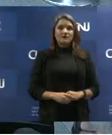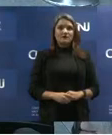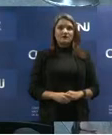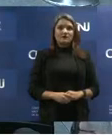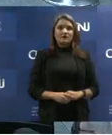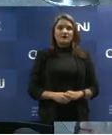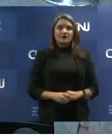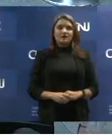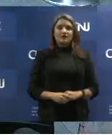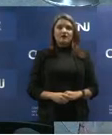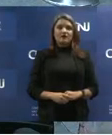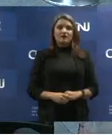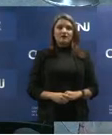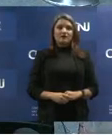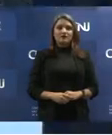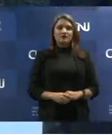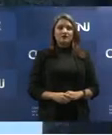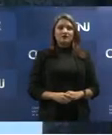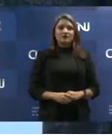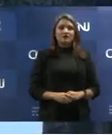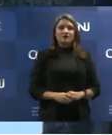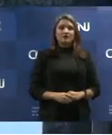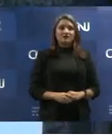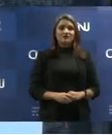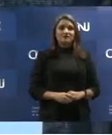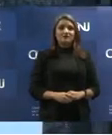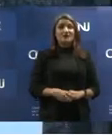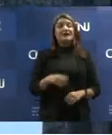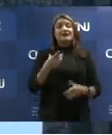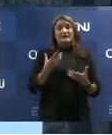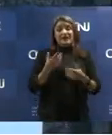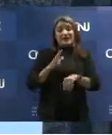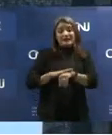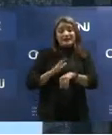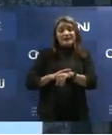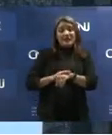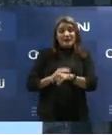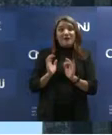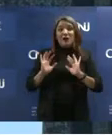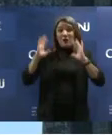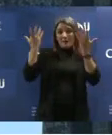Temos pouco tempo para comemorar e muito para trabalhar. Chama julgamento o pedido de providências.